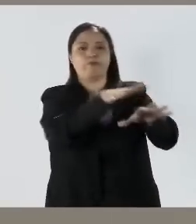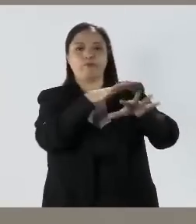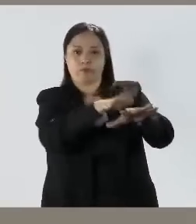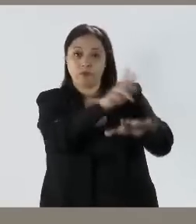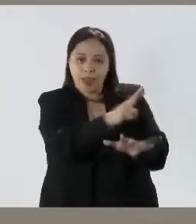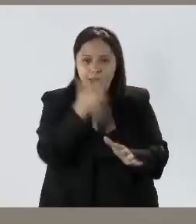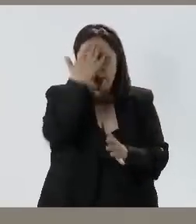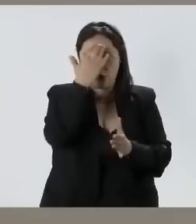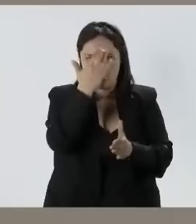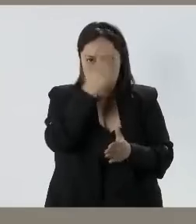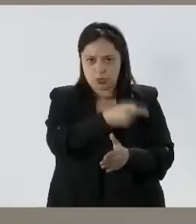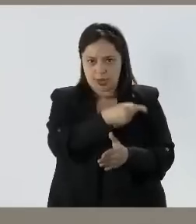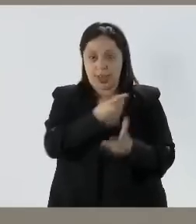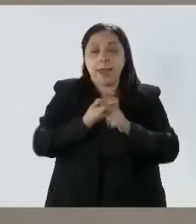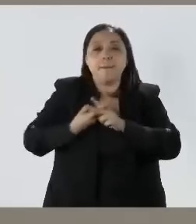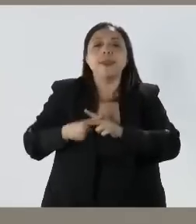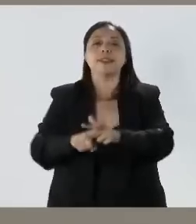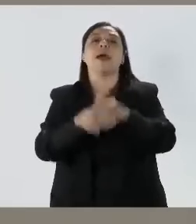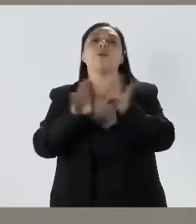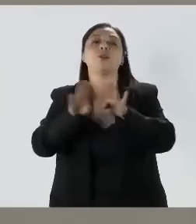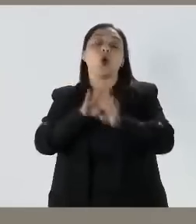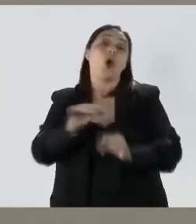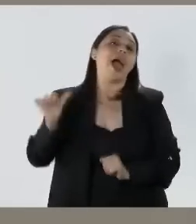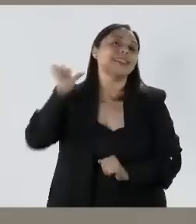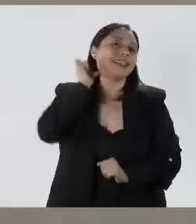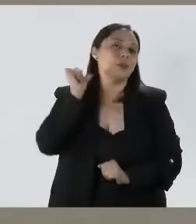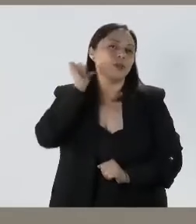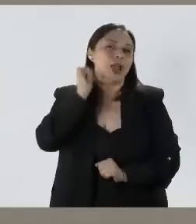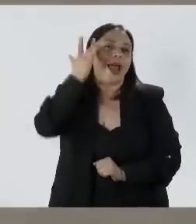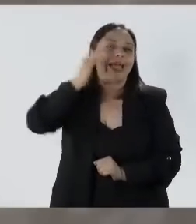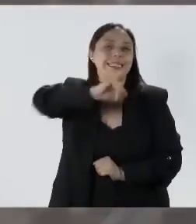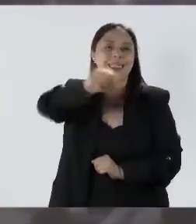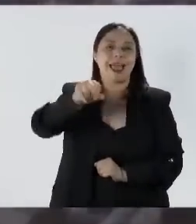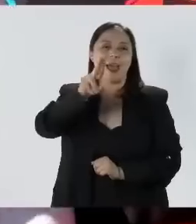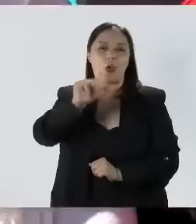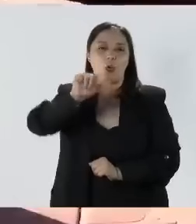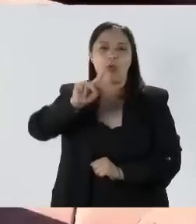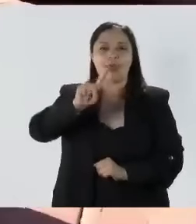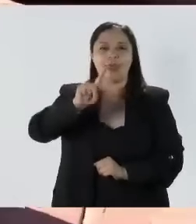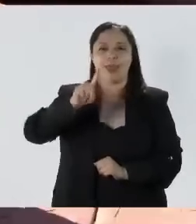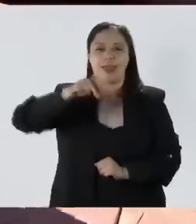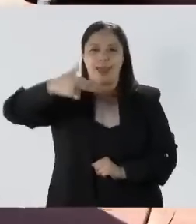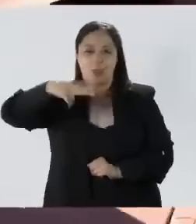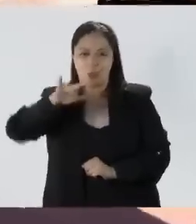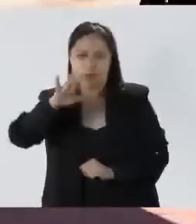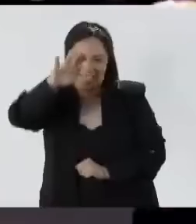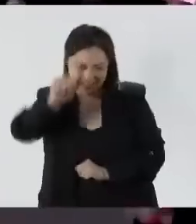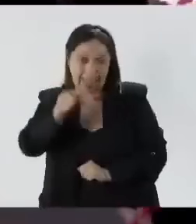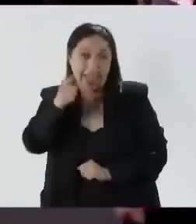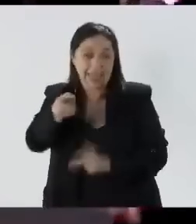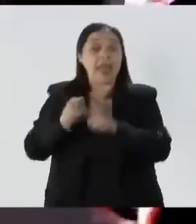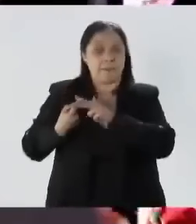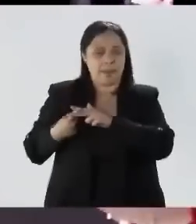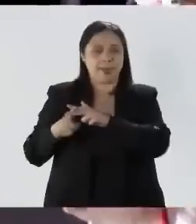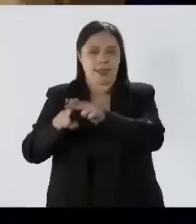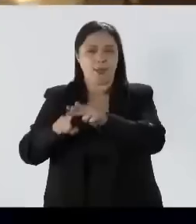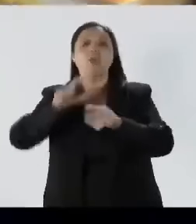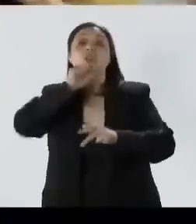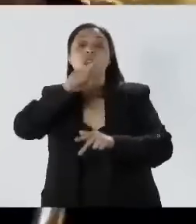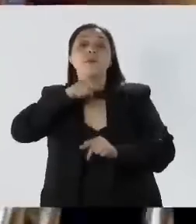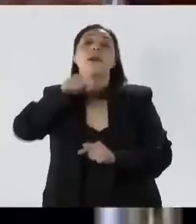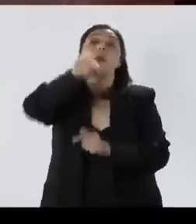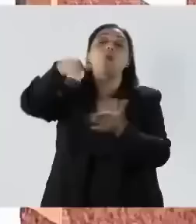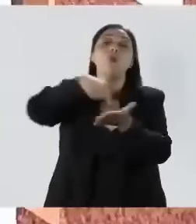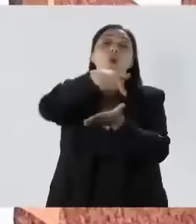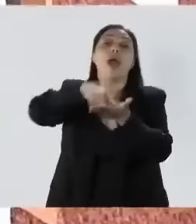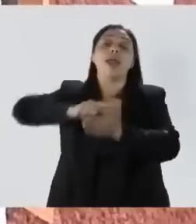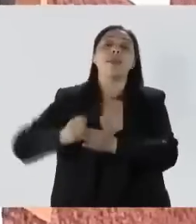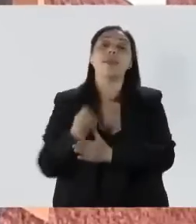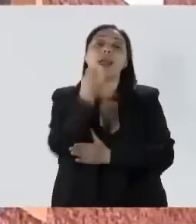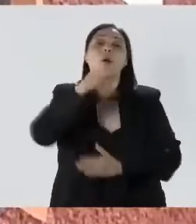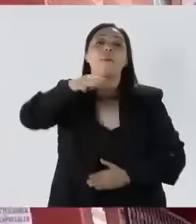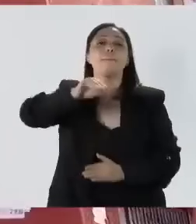pueblo de San Juan tlihuaca en azcapozalco y vamos a rescatar mkik en Tlahuac y en cada una de las